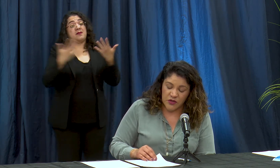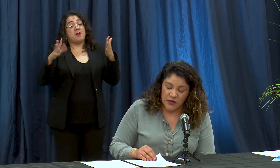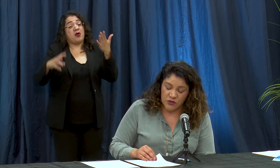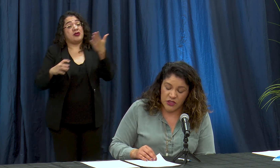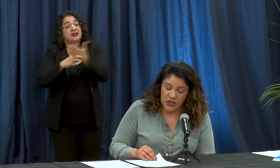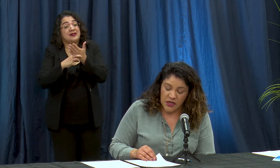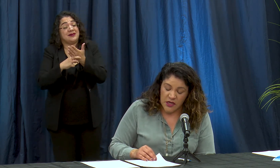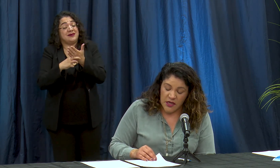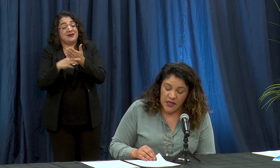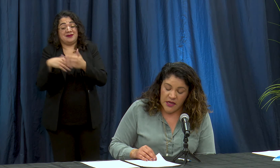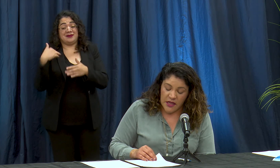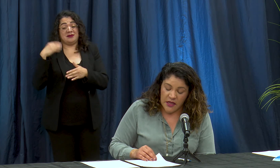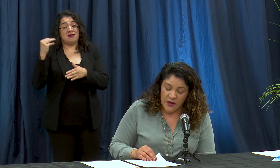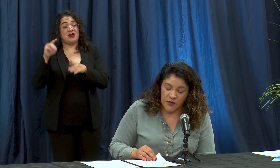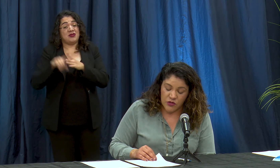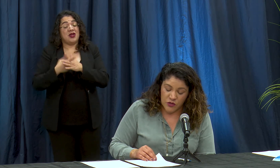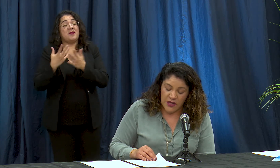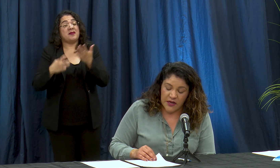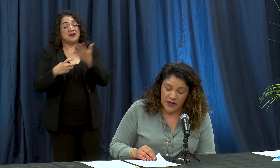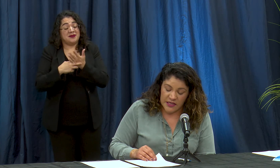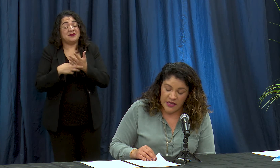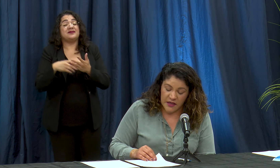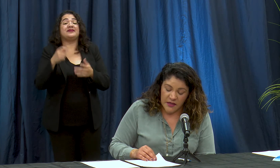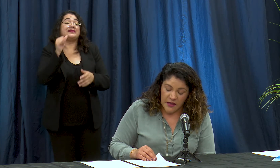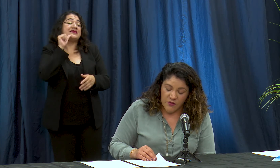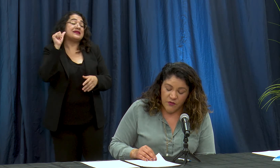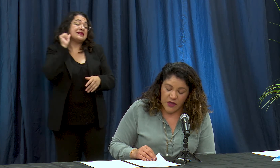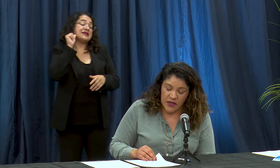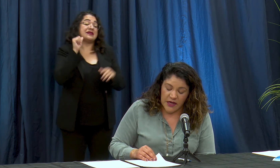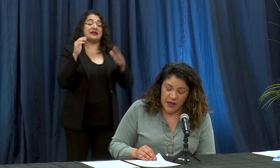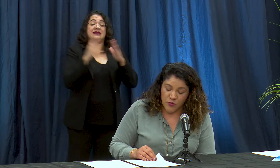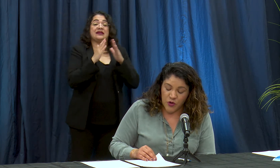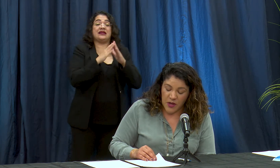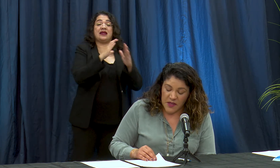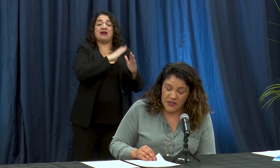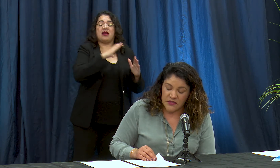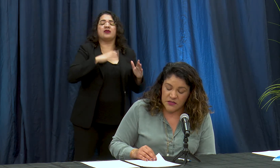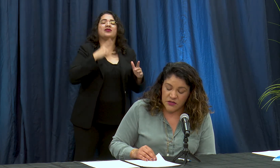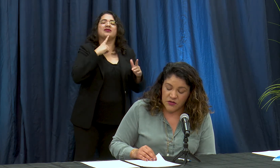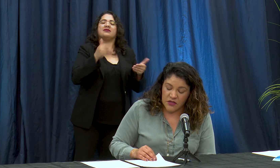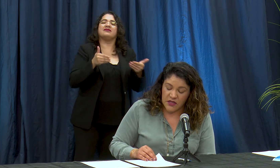que anoche en la reunión de la Chaldea hue crear un programa de extension de